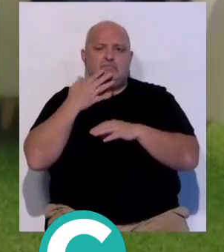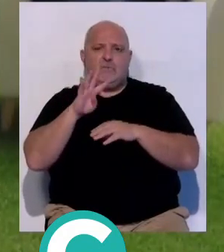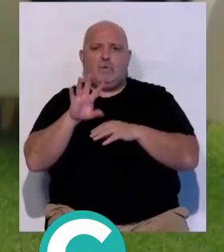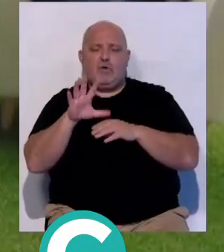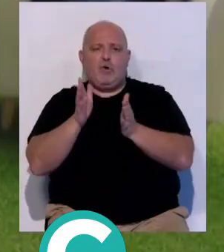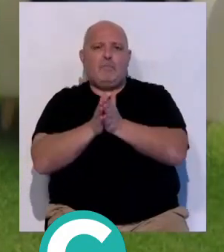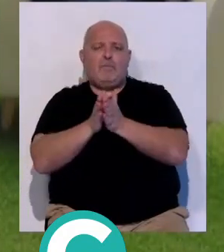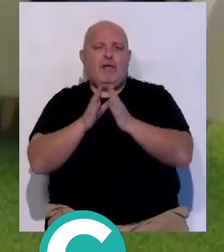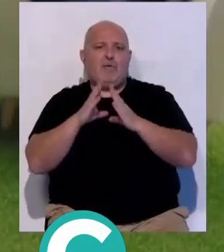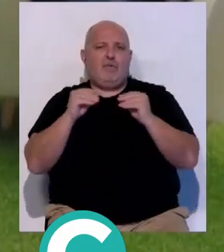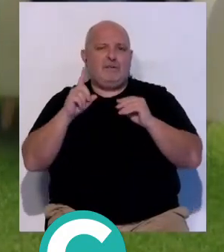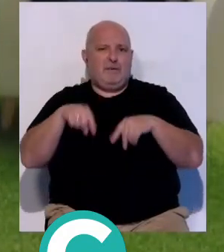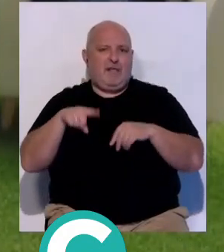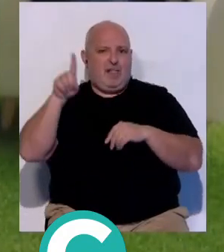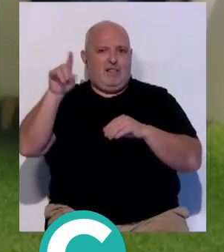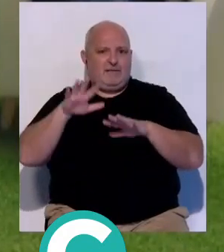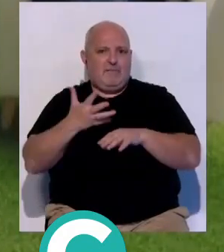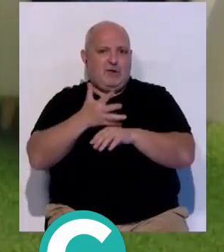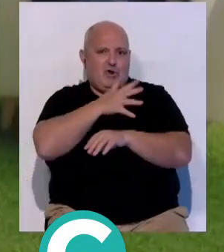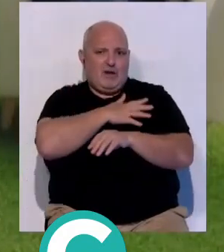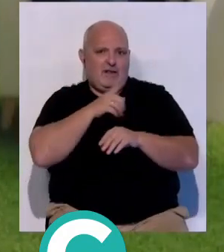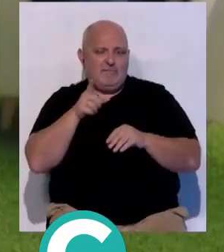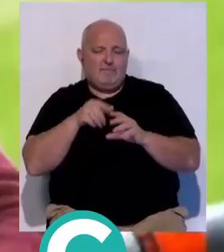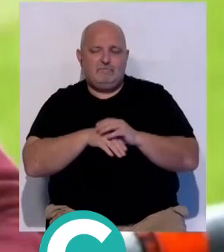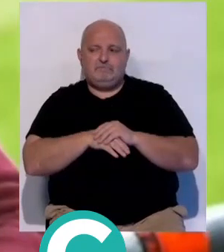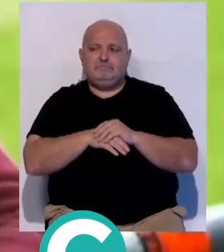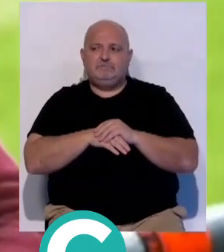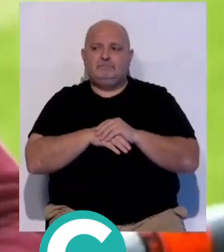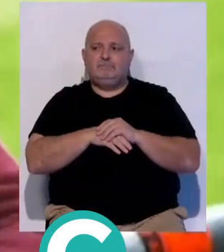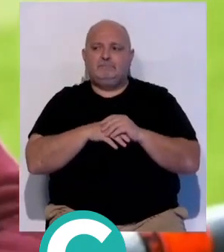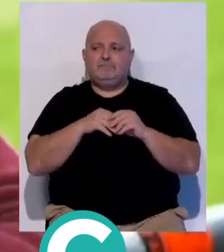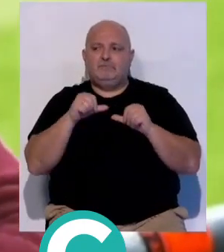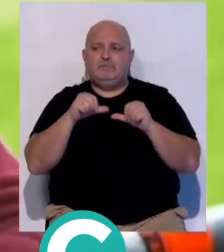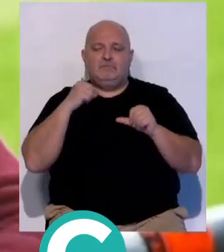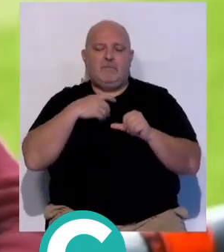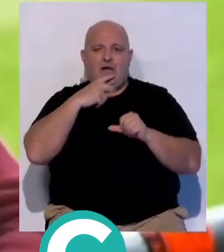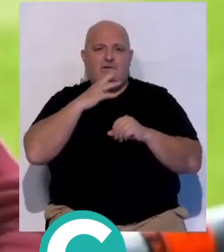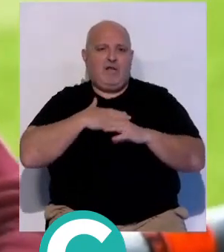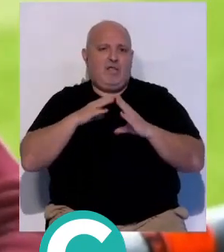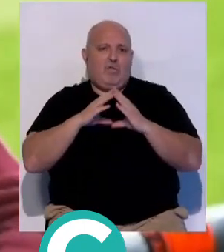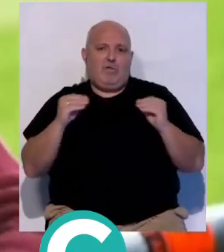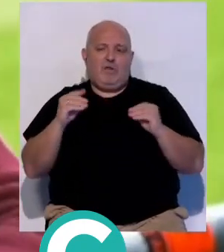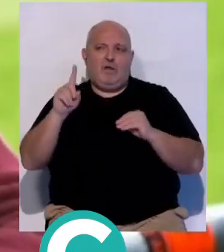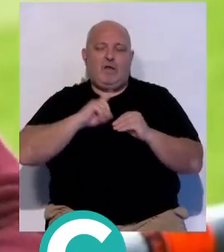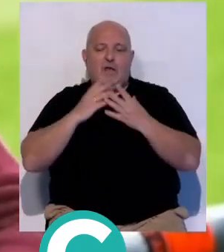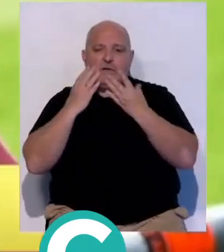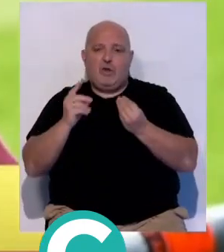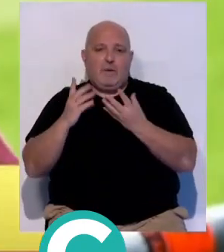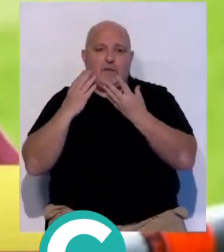andaluces también pero yo hablaba andaluz y el que me quisiera entender bien y el que no pues